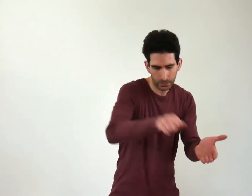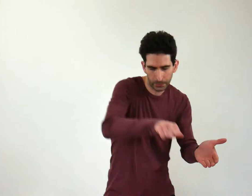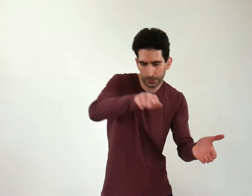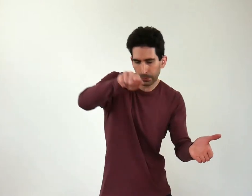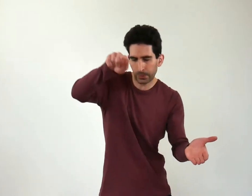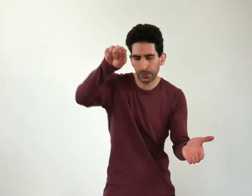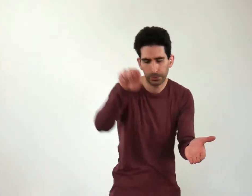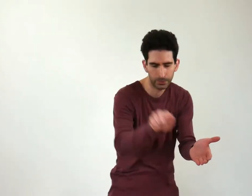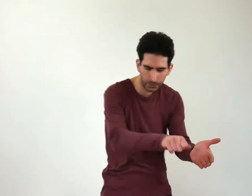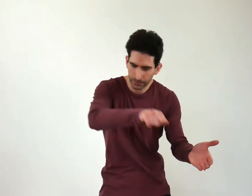*Chocolat sur la pâte*